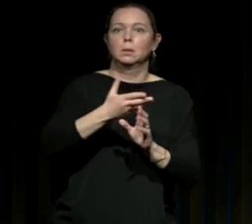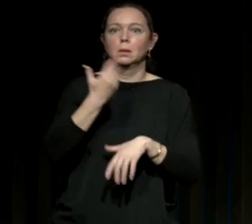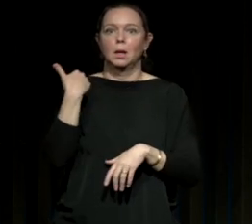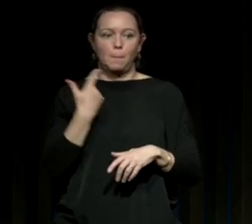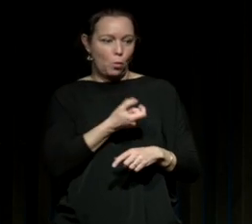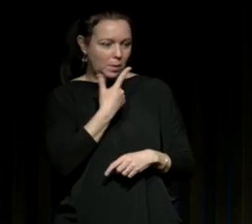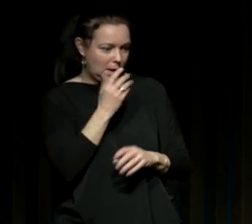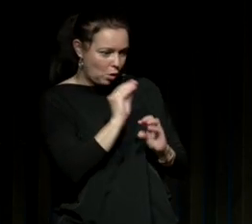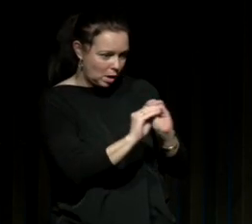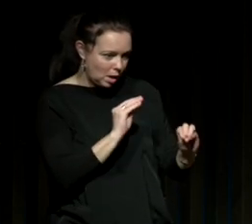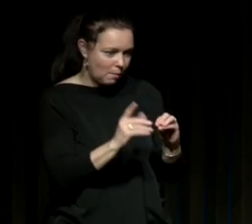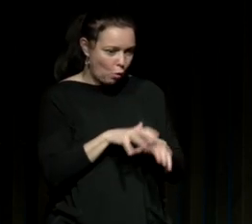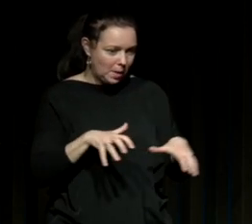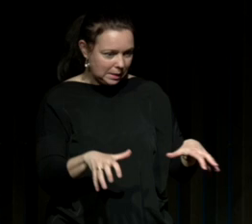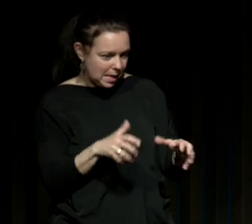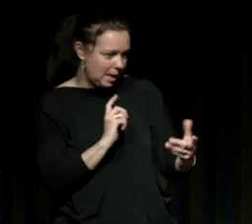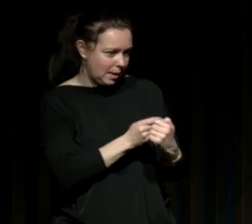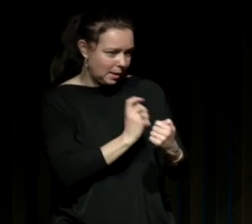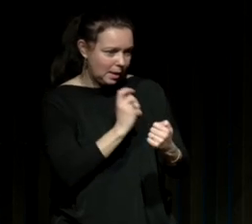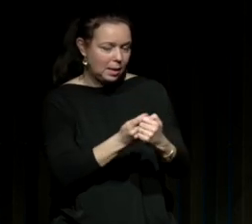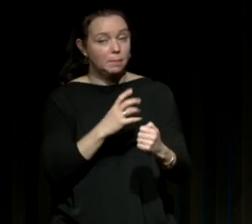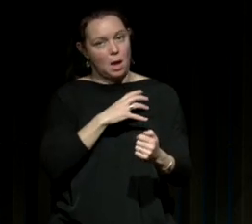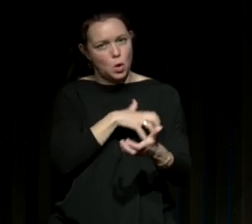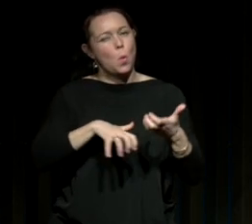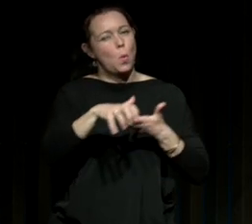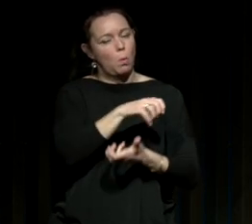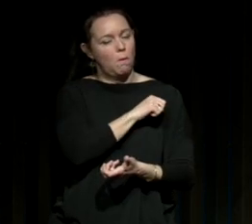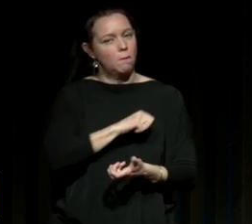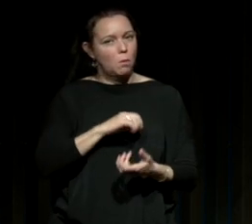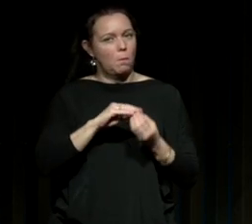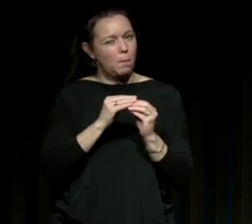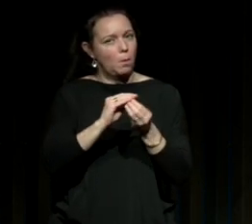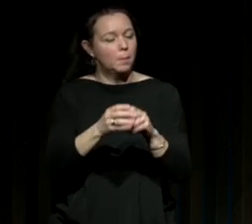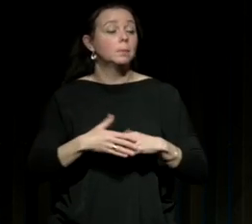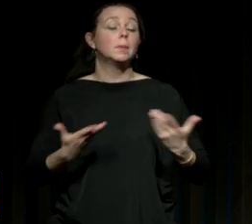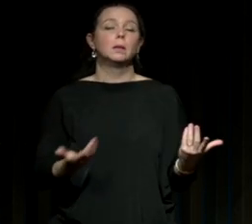de l'obésité maintenant il faut que que les traitements répondent à des règles c'est à dire